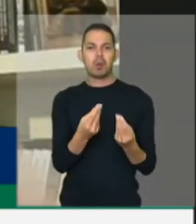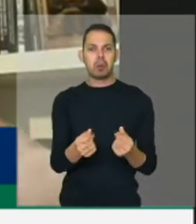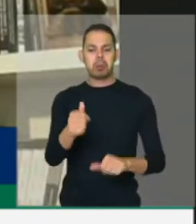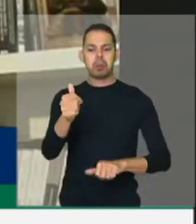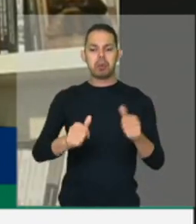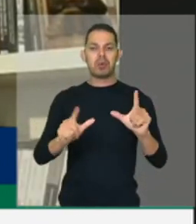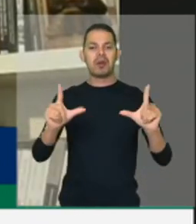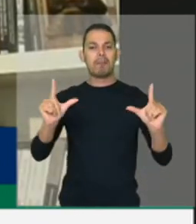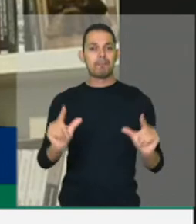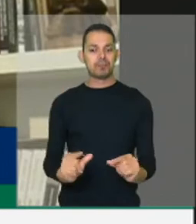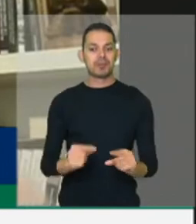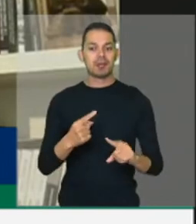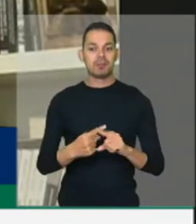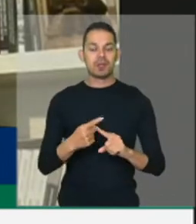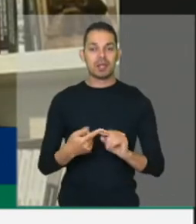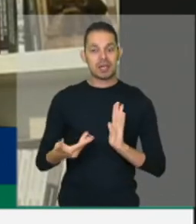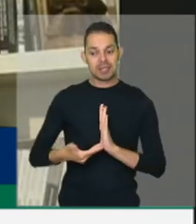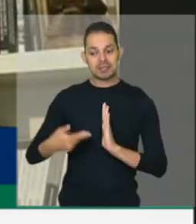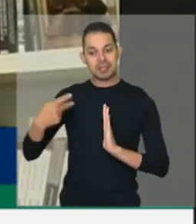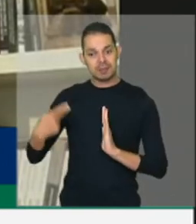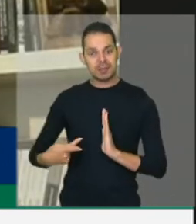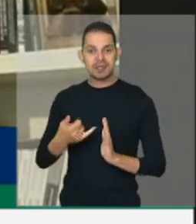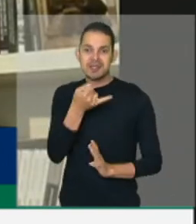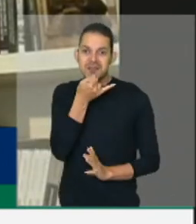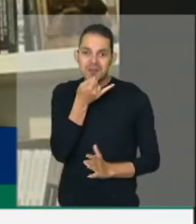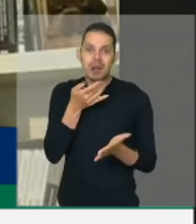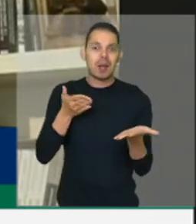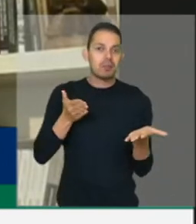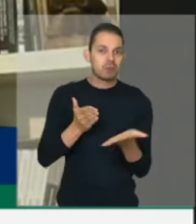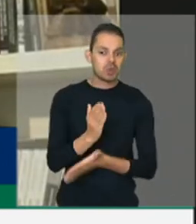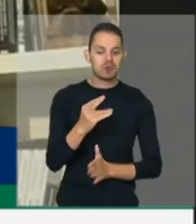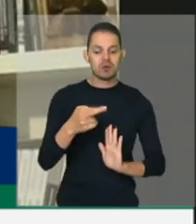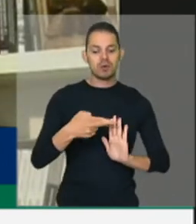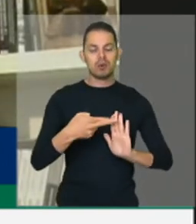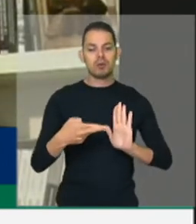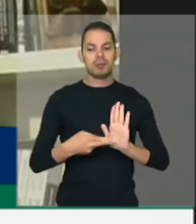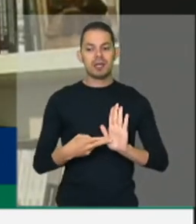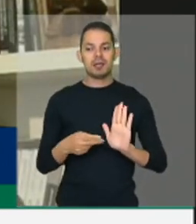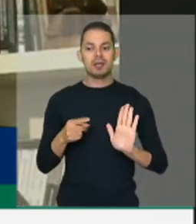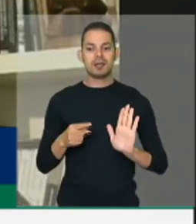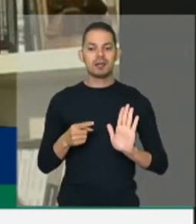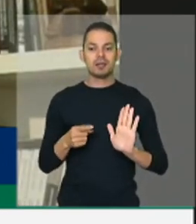QUALIDADE PORQUE ESSA CÂMARA INFELIZMENTE APROVOU UMA REGRA QUE EXIGE QUASE CERTIFICAÇÃO NENHUMA. PARA A AUTORIZAÇÃO